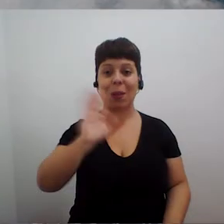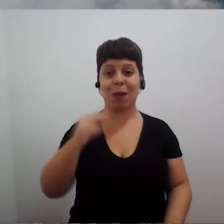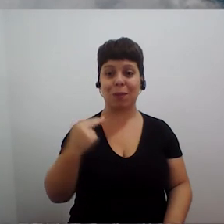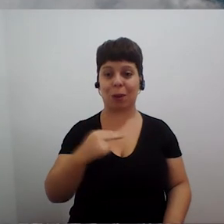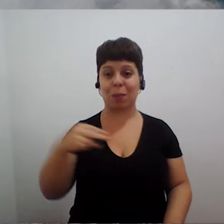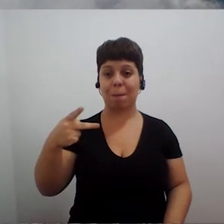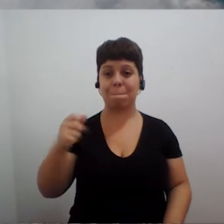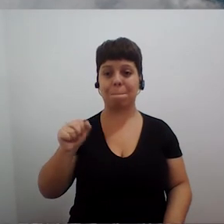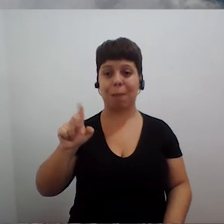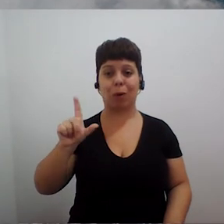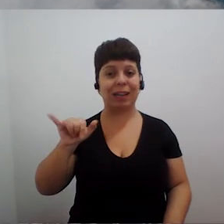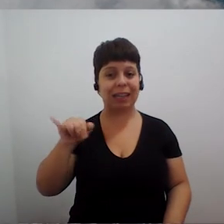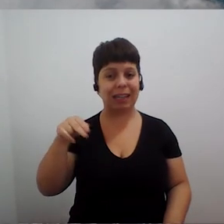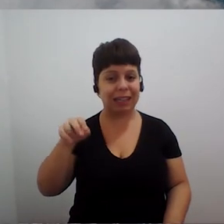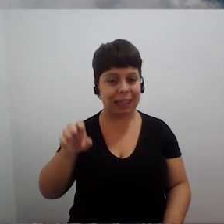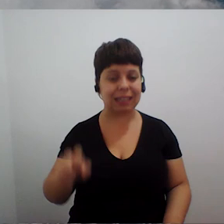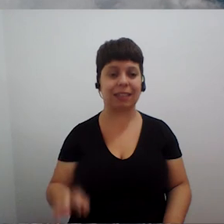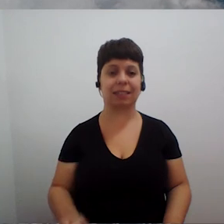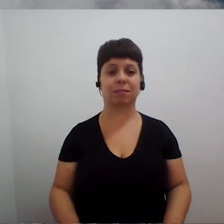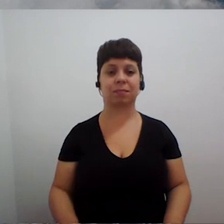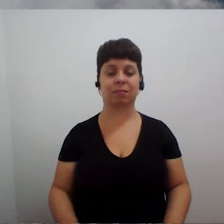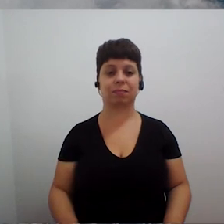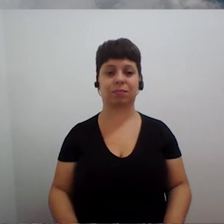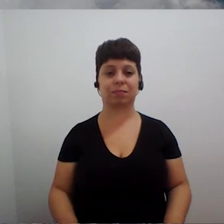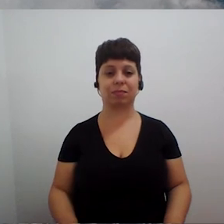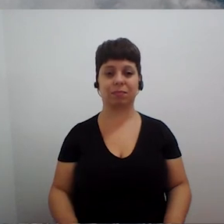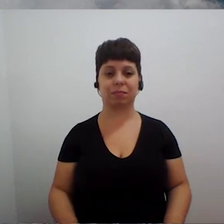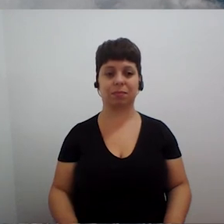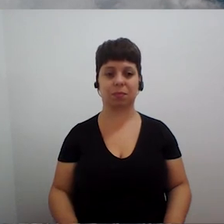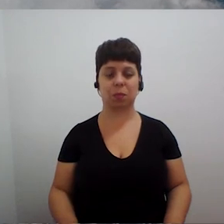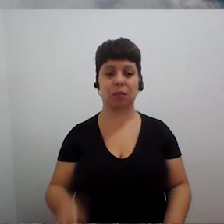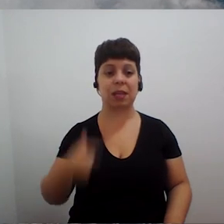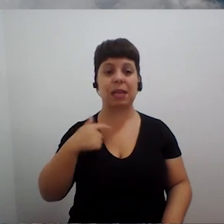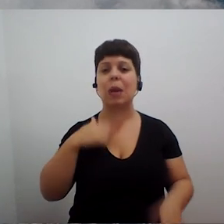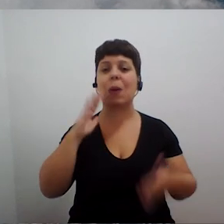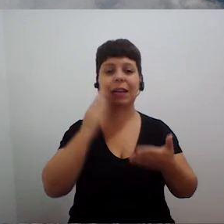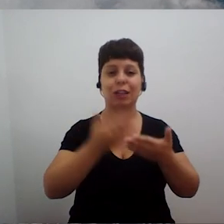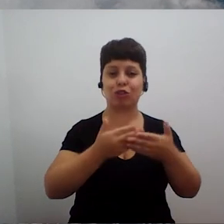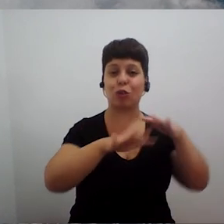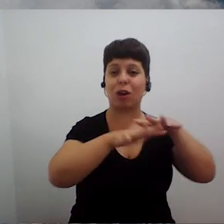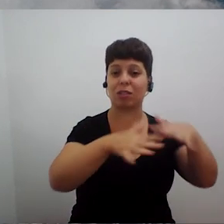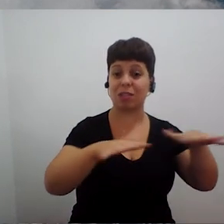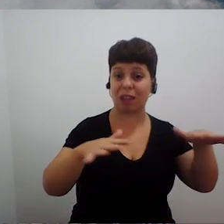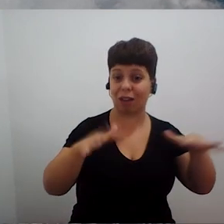Olá meu nome é Pauline Roeder Siqueira e o que eu acredito que o oceano tem a ver com fé